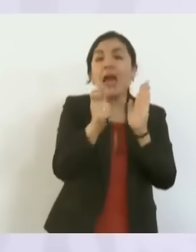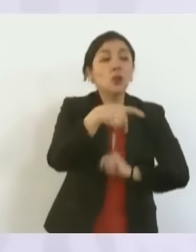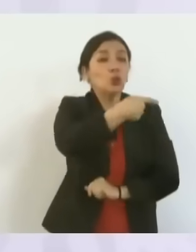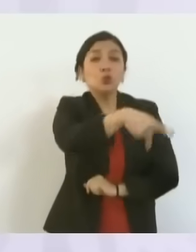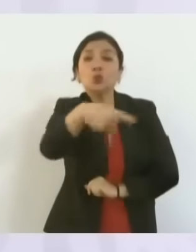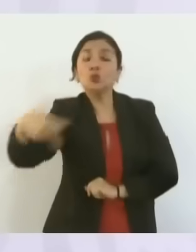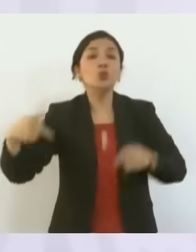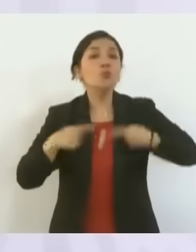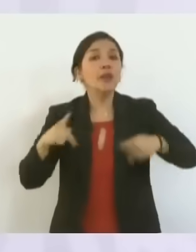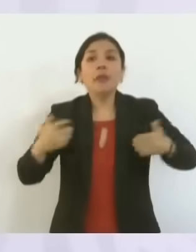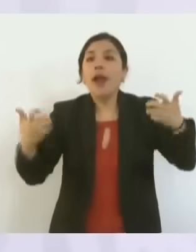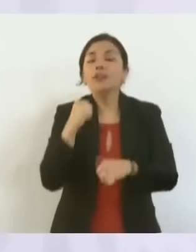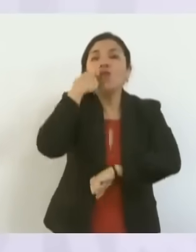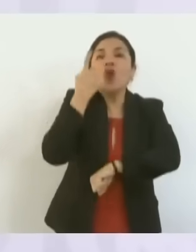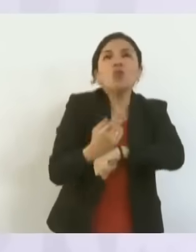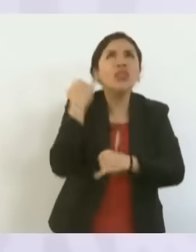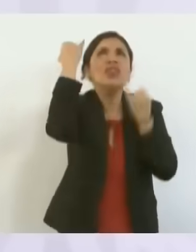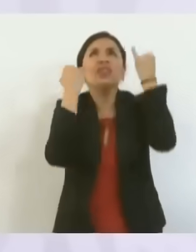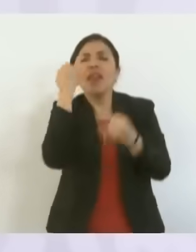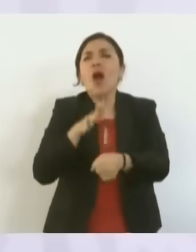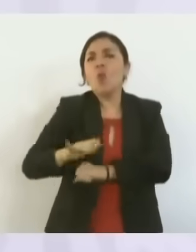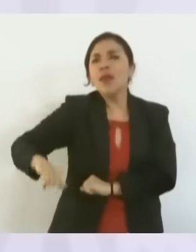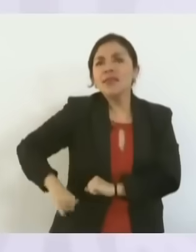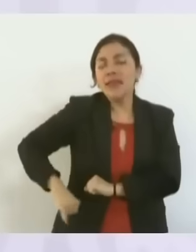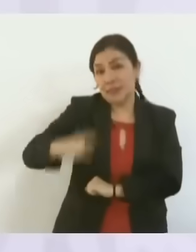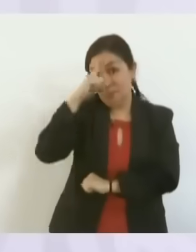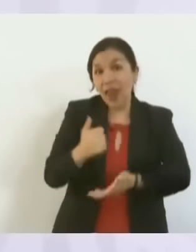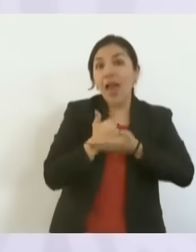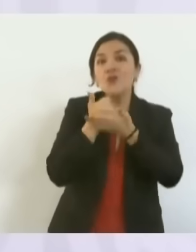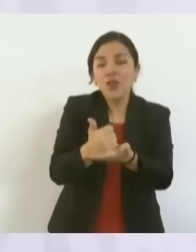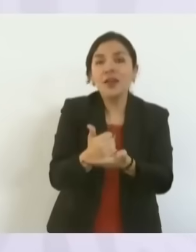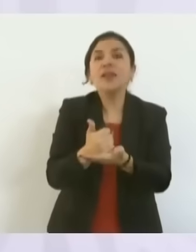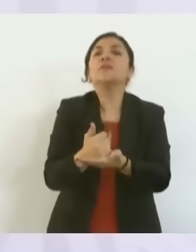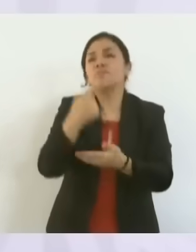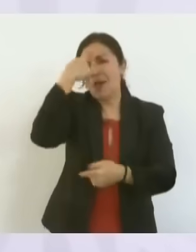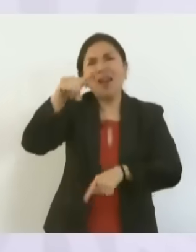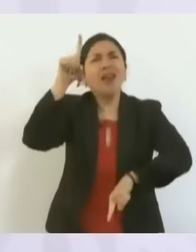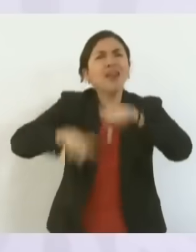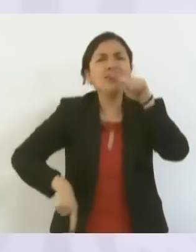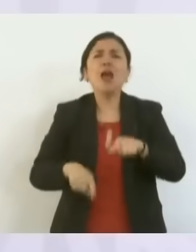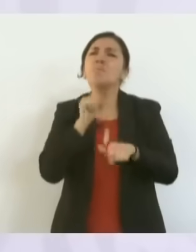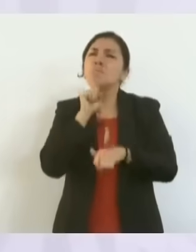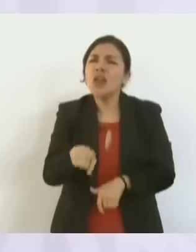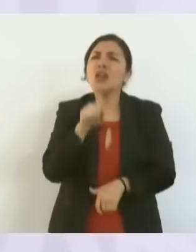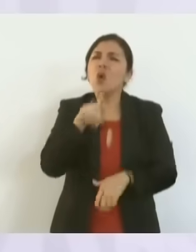de las comunidades artísticas para contribuir a la interrupción del ciclo de violencia mediante